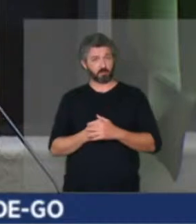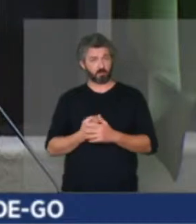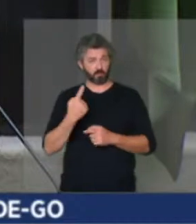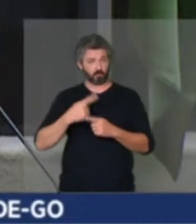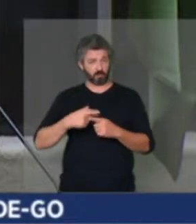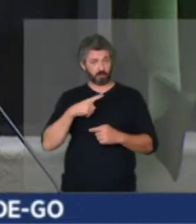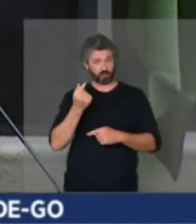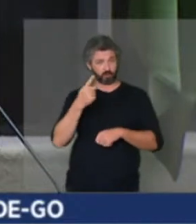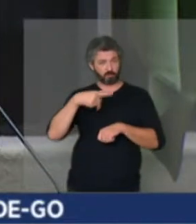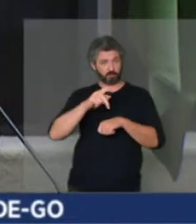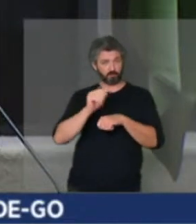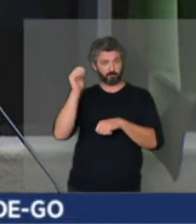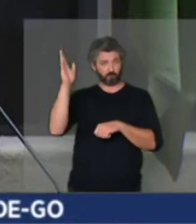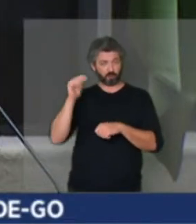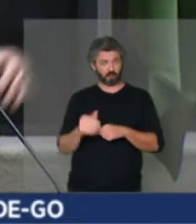CONTAS NO EXTERIOR? TODOS NÓS SABEMOS QUE ERA DINHEIRO DE